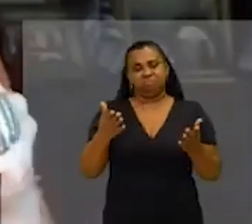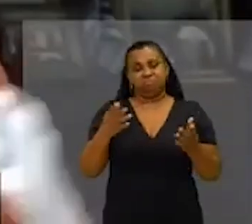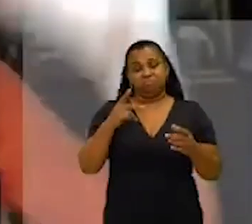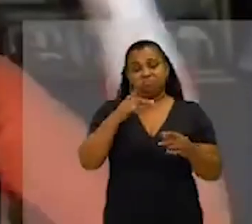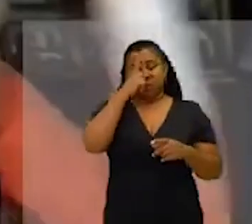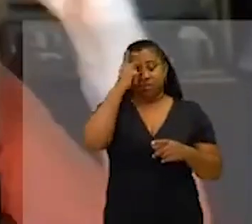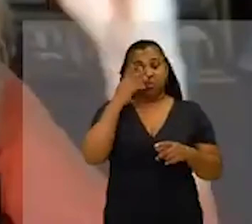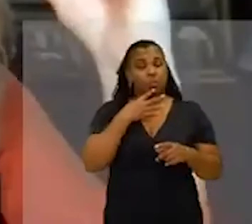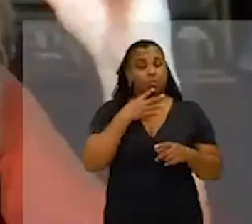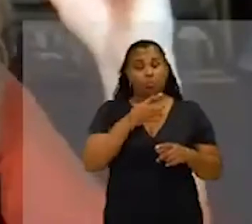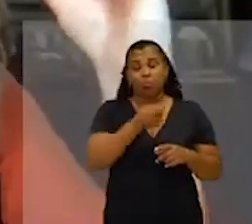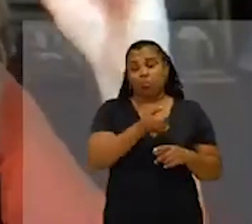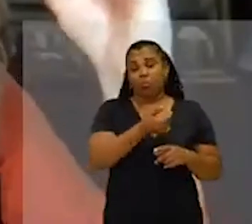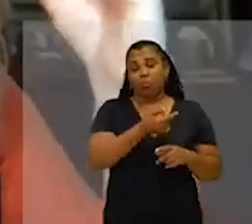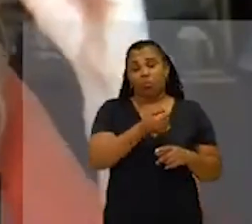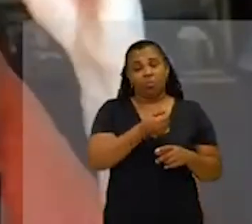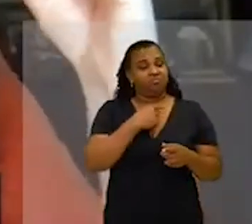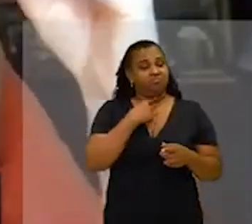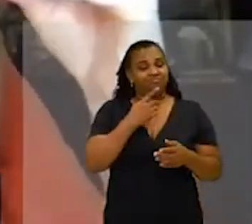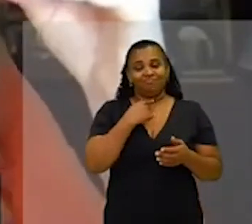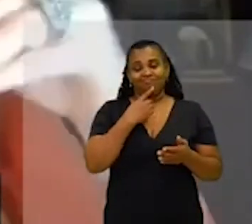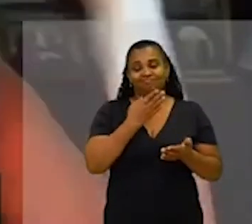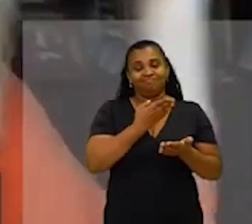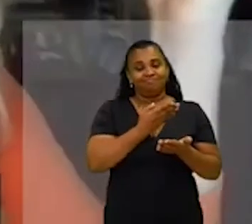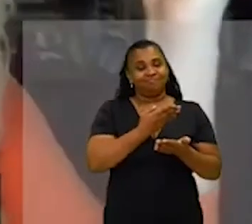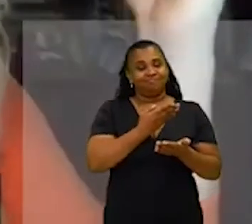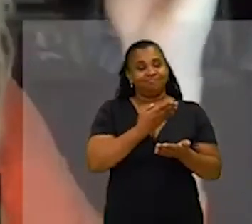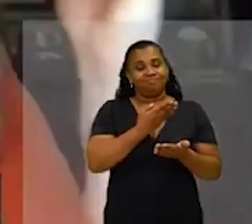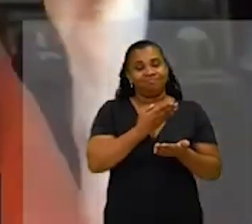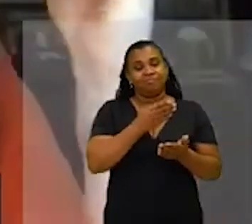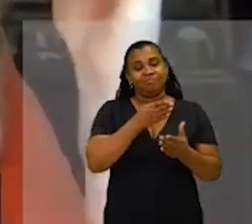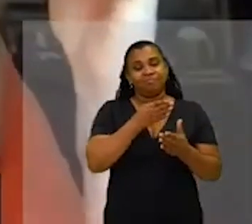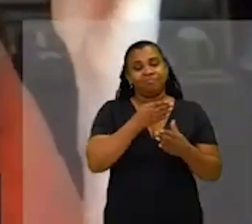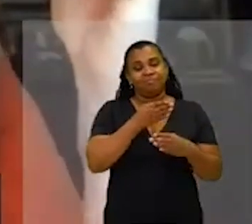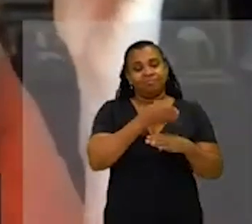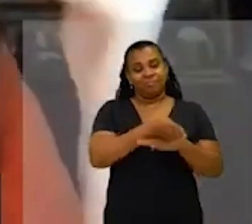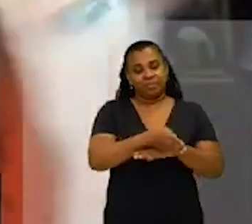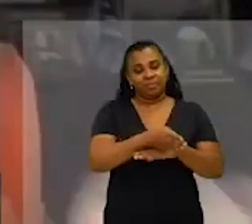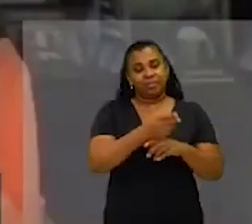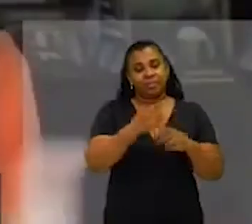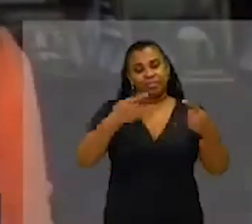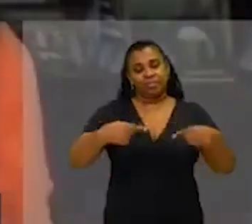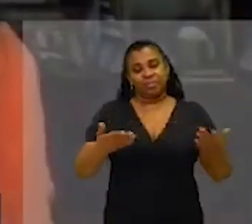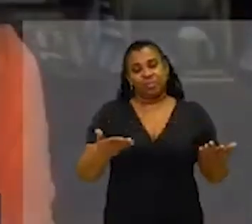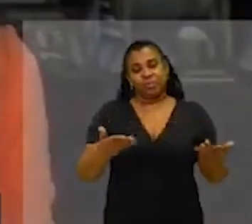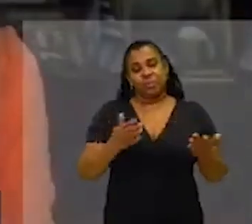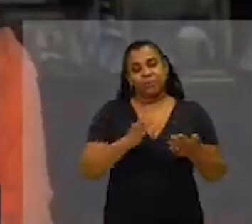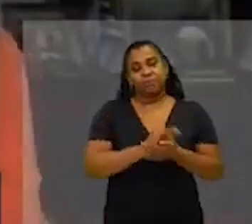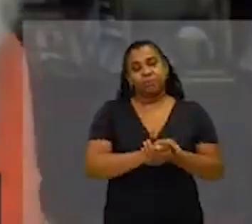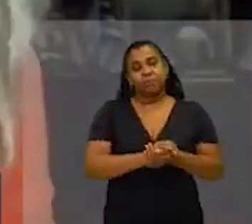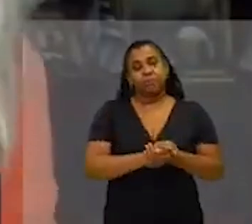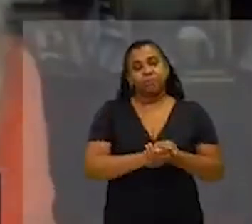eu tenho que essa limitação temporal venha veio desde 2015 aliada também a questão do